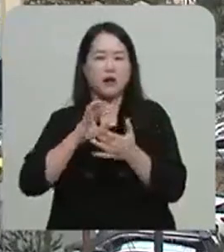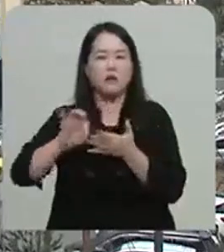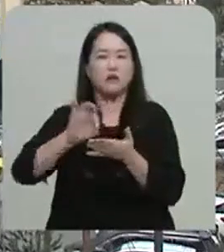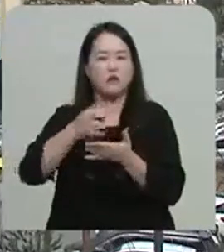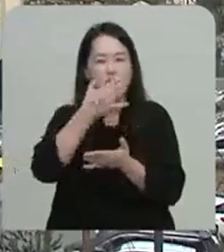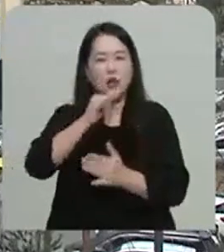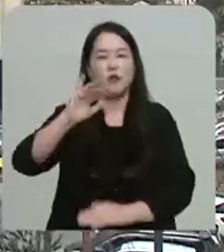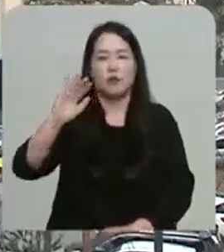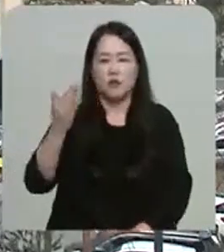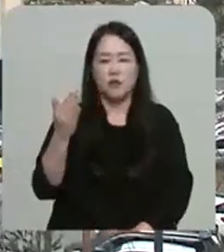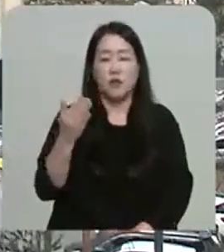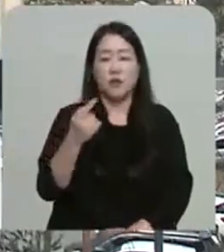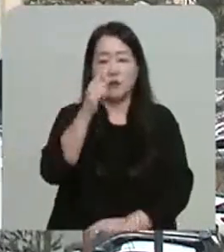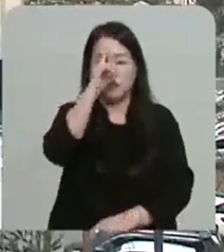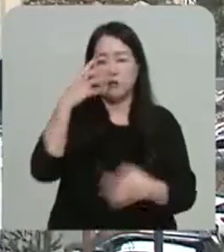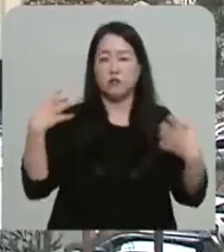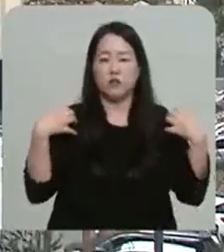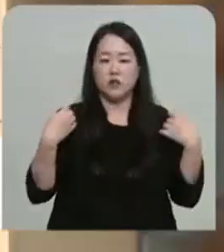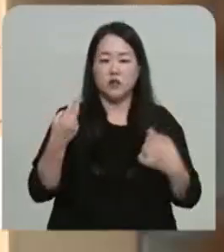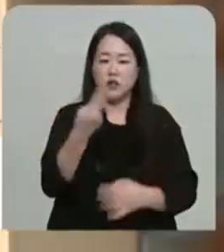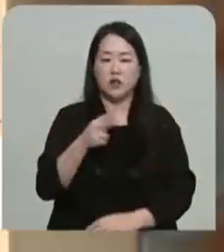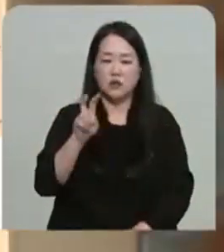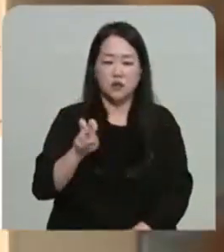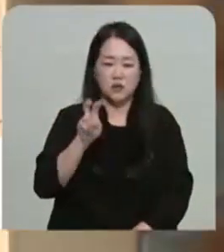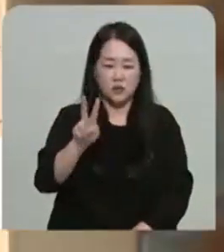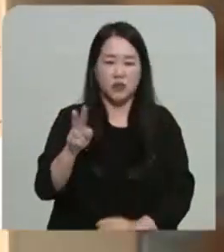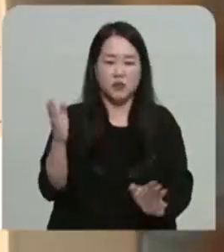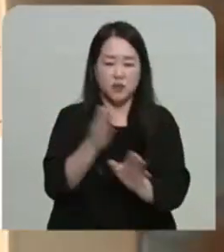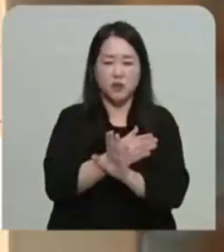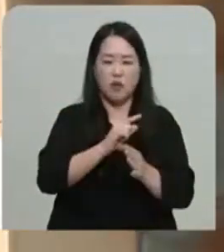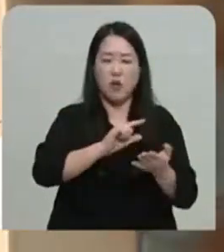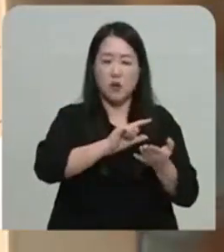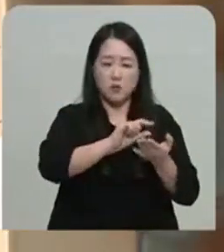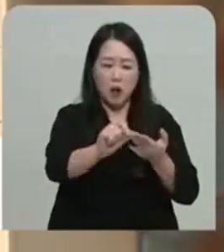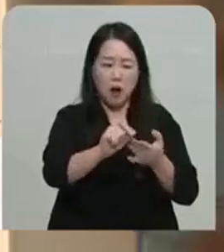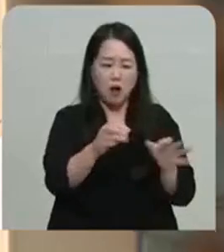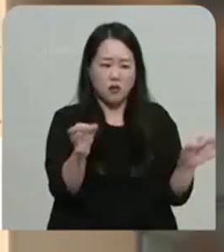정부는 2022년부터 인구 소멸 위기에 놓인 시군에 한해 1조 원 규모의